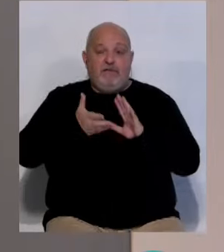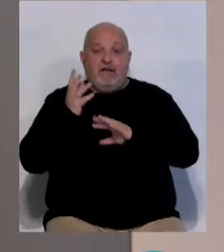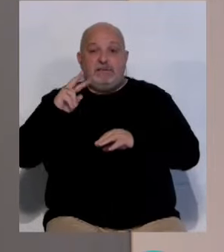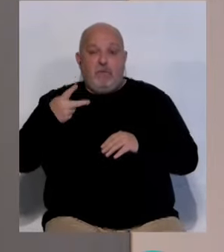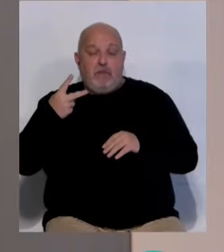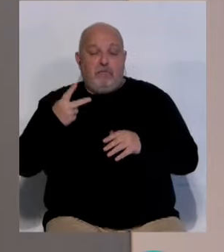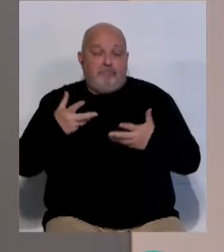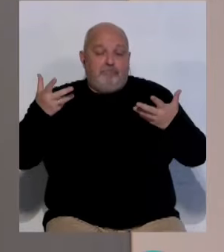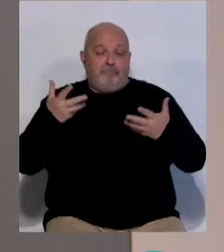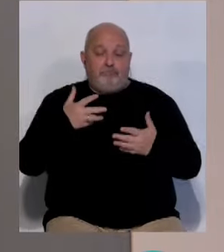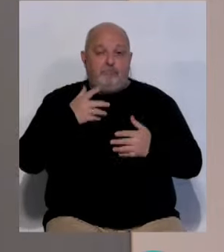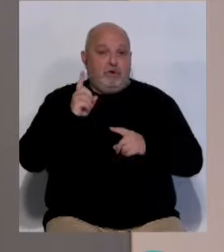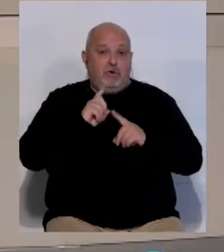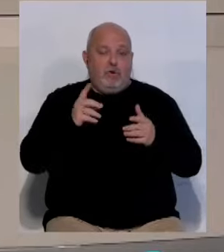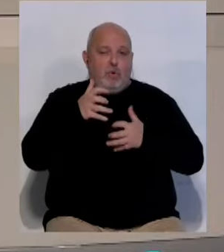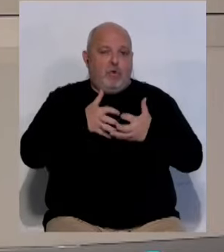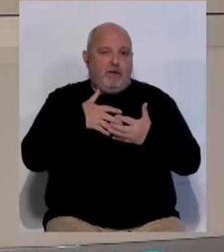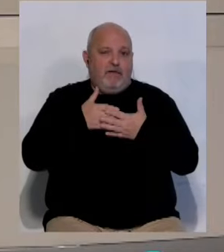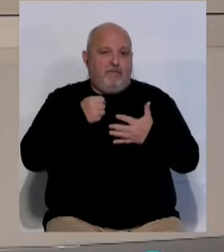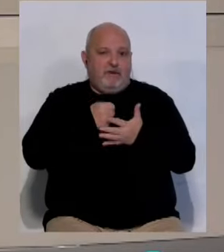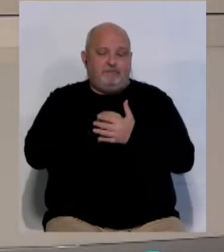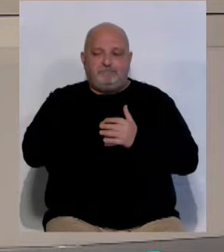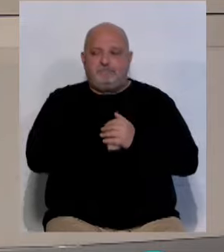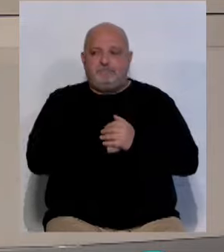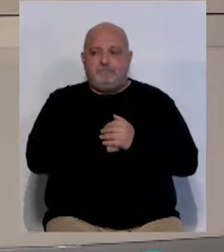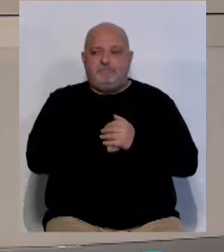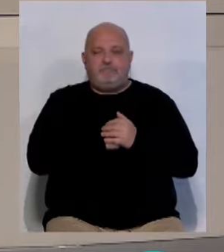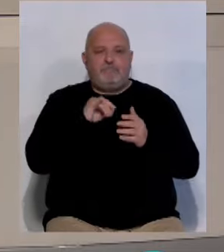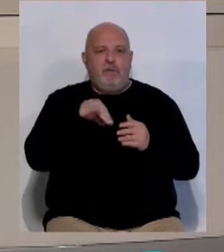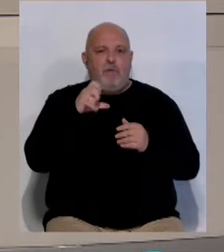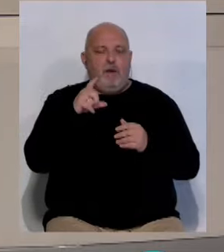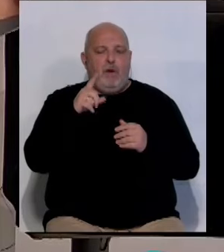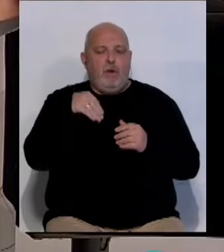cabeza alta y si no pues vamos a luchar hasta el final José Manuel mesa José muy buenas Hol buenas